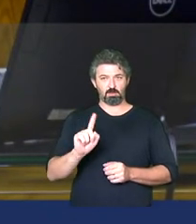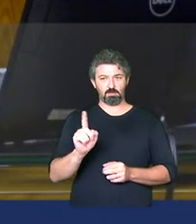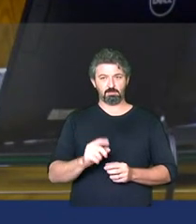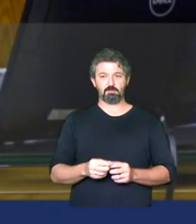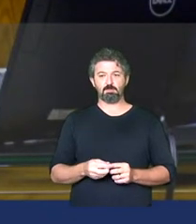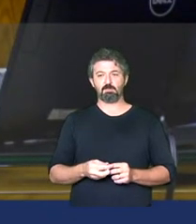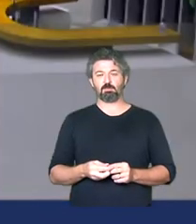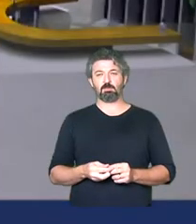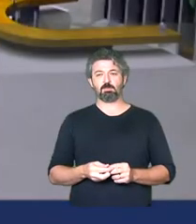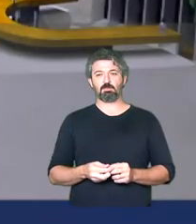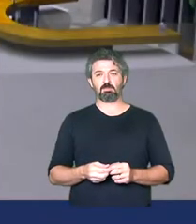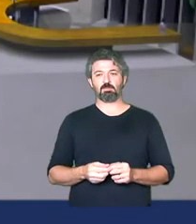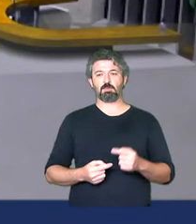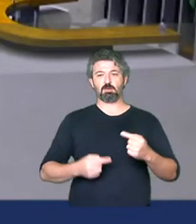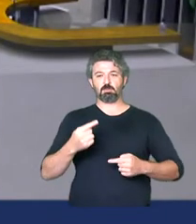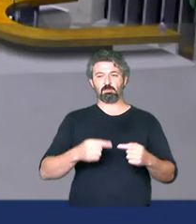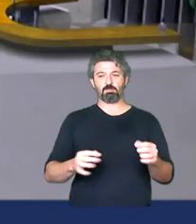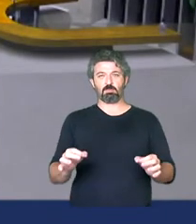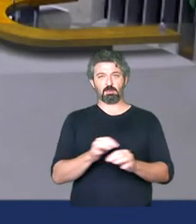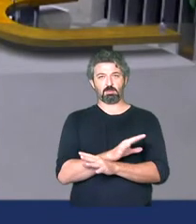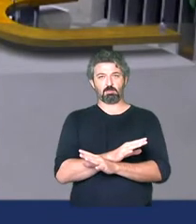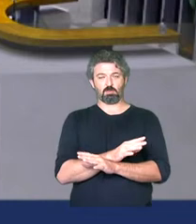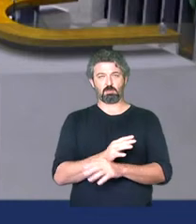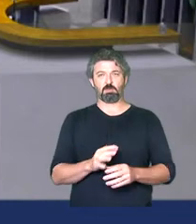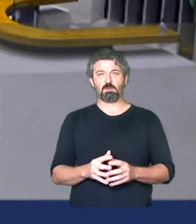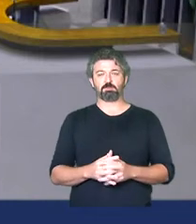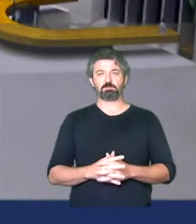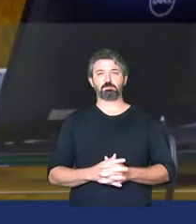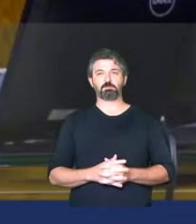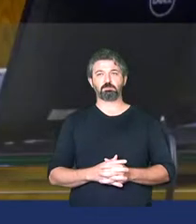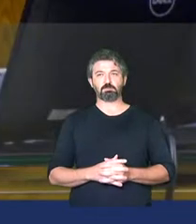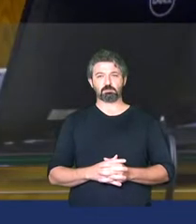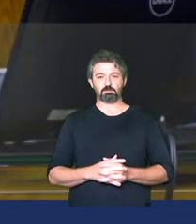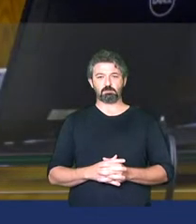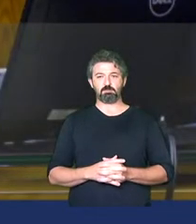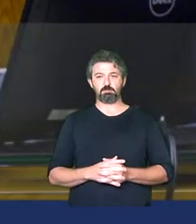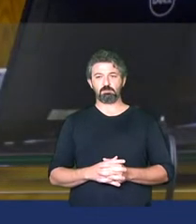JOÃO DANIEL. NILTON TATTO. ESTÁ AUSENTE? DECLARO